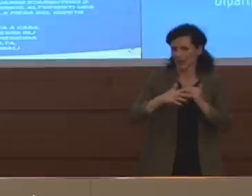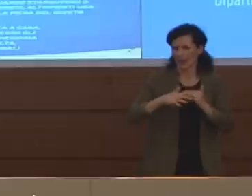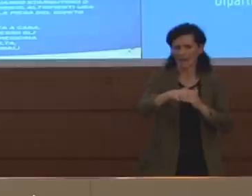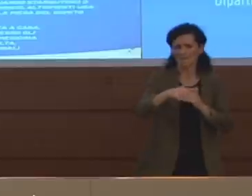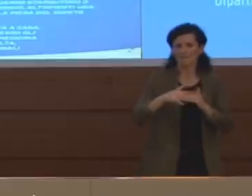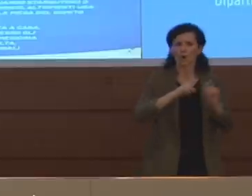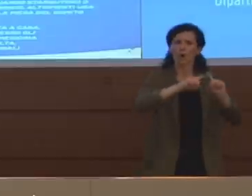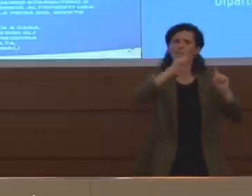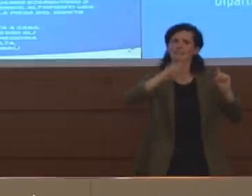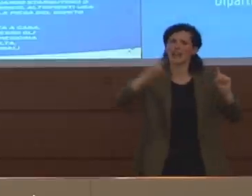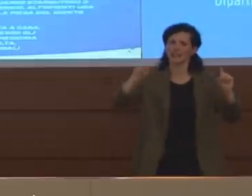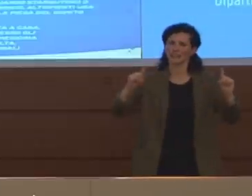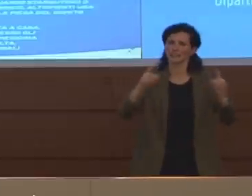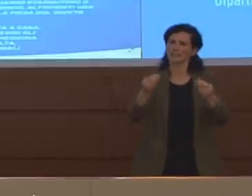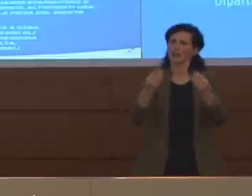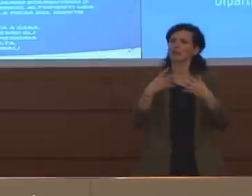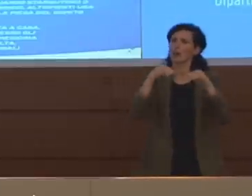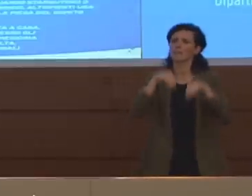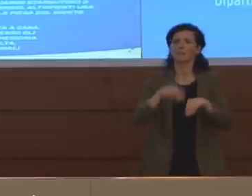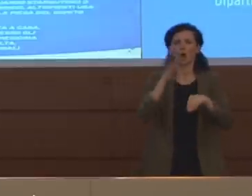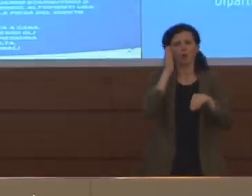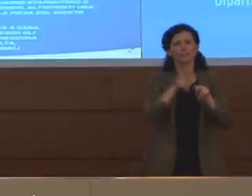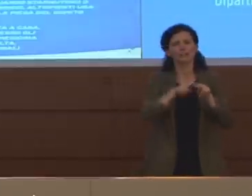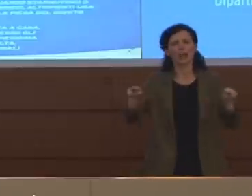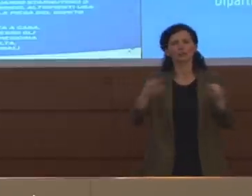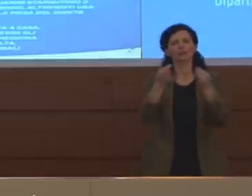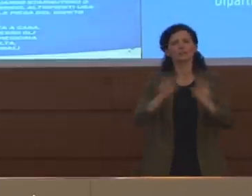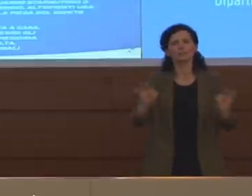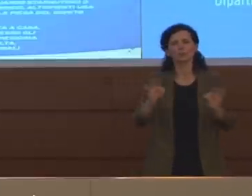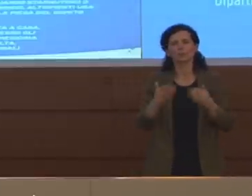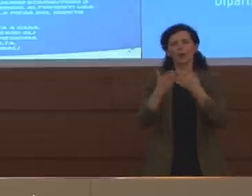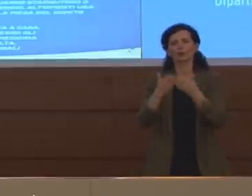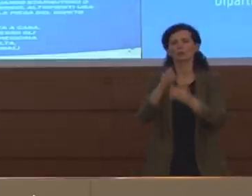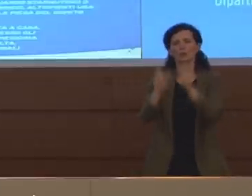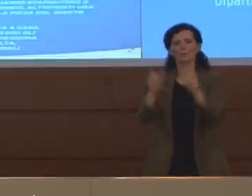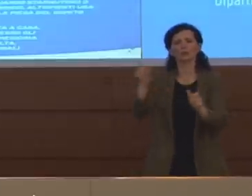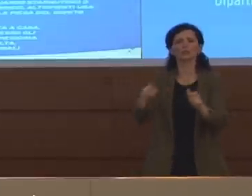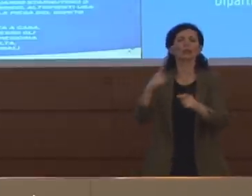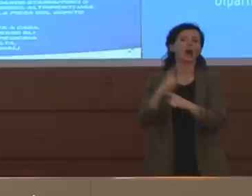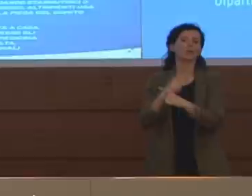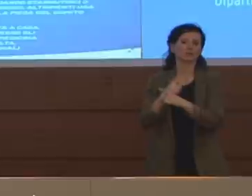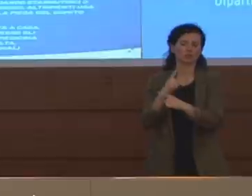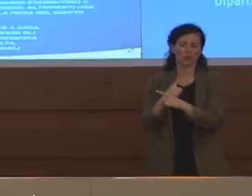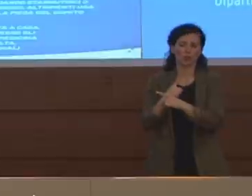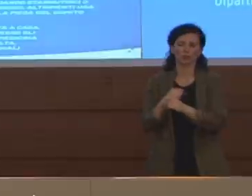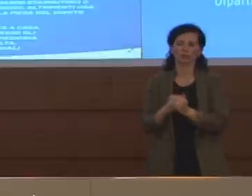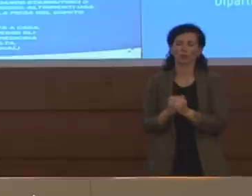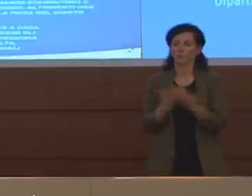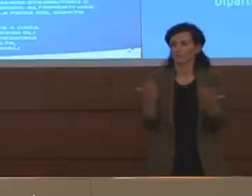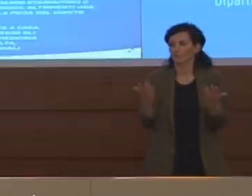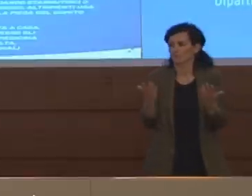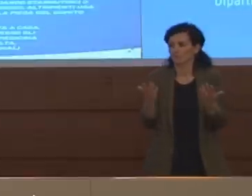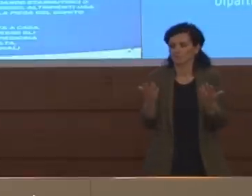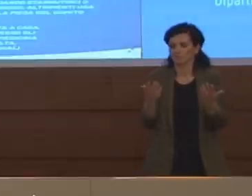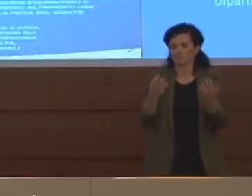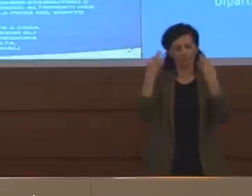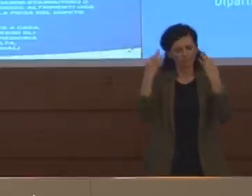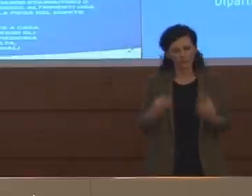che vi forniremo. Sicuramente si tratta di alcune decine di migliaia, credo,